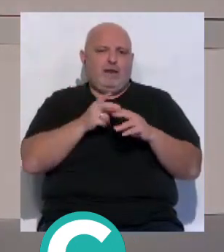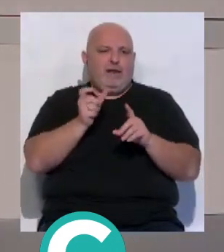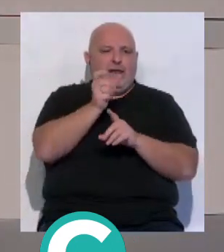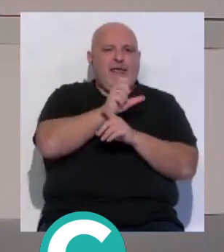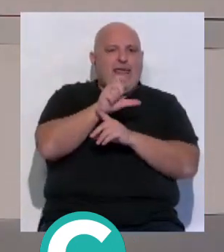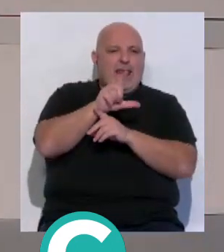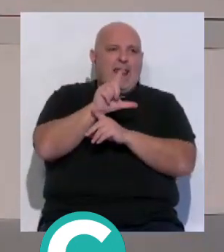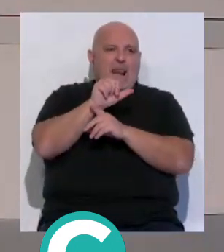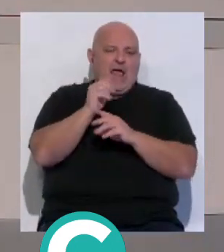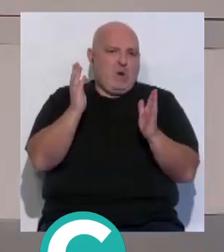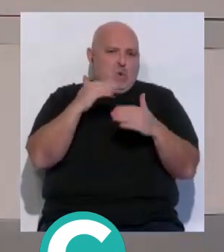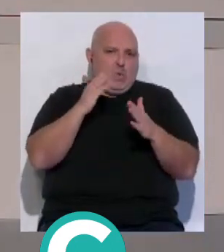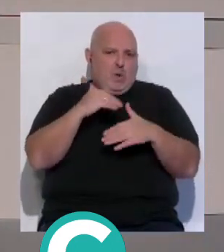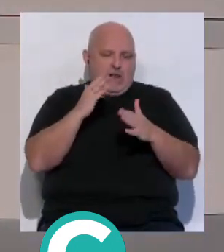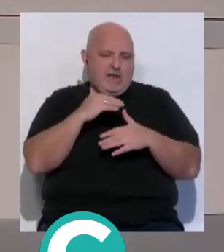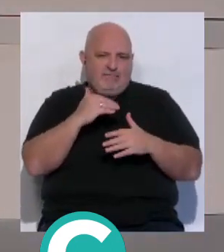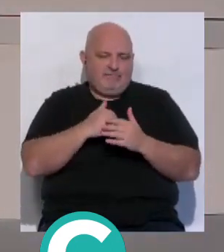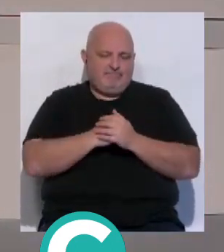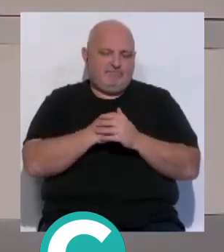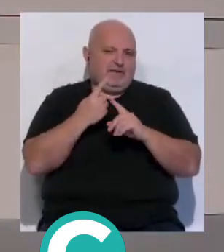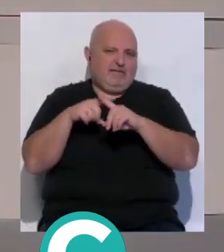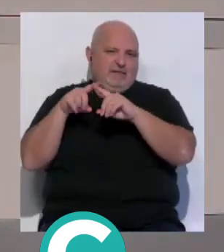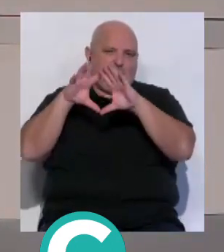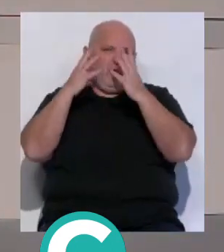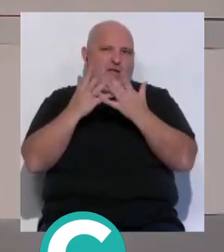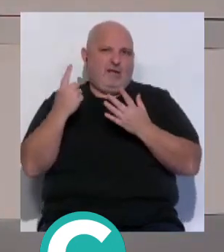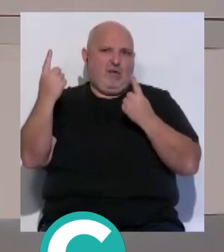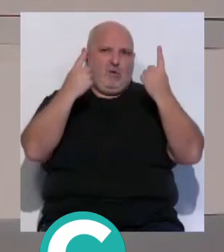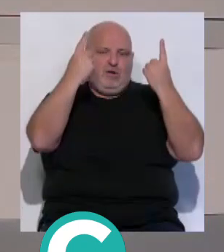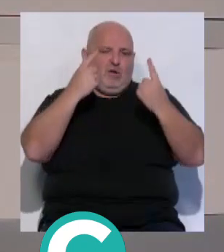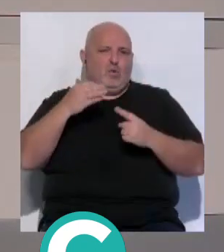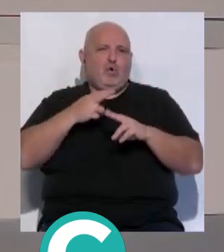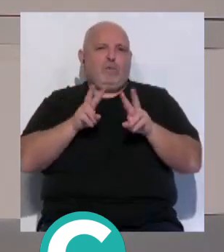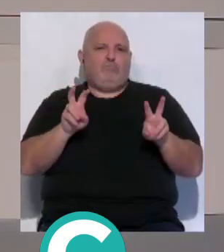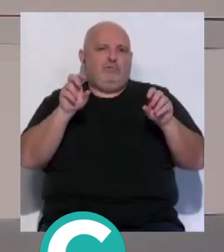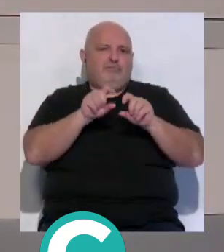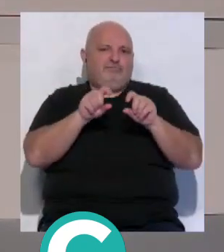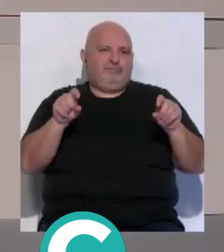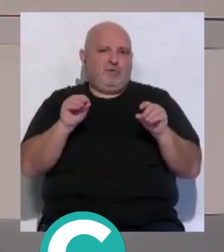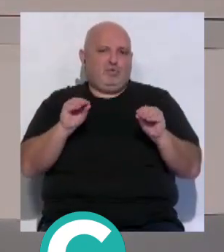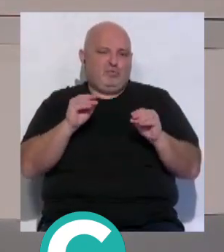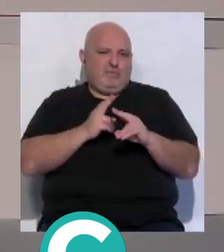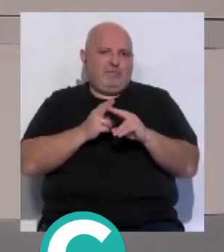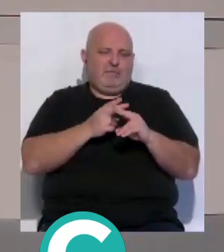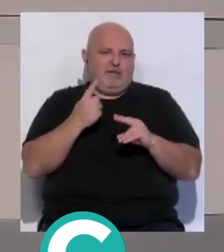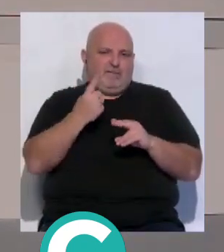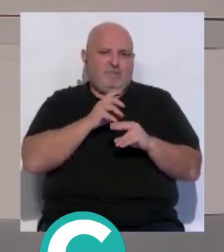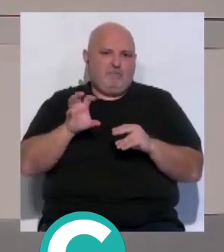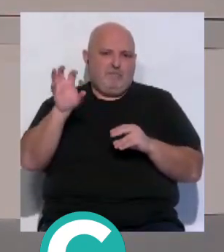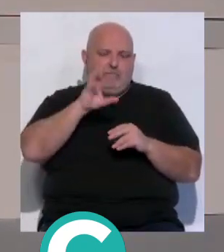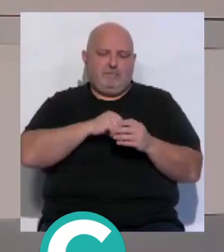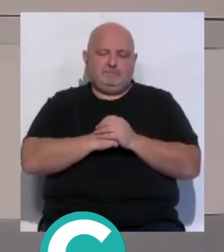delante del nombre del equipo son la forma de bueno de llamarse en cada uno de los países